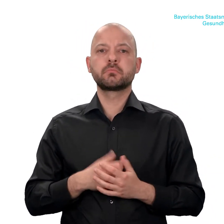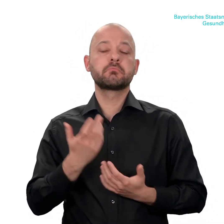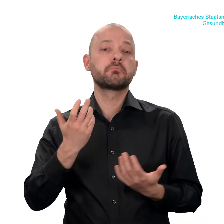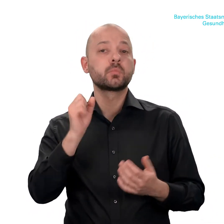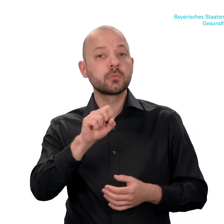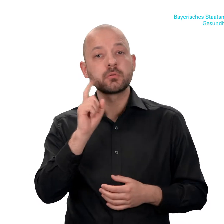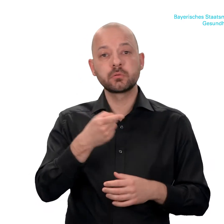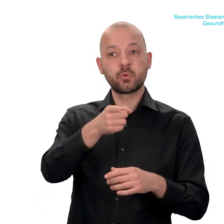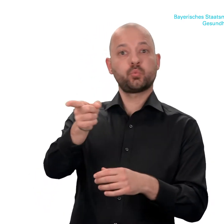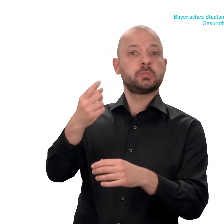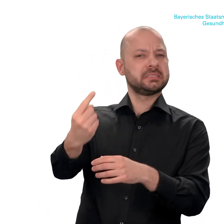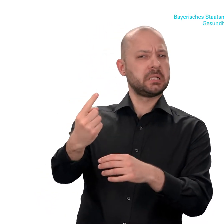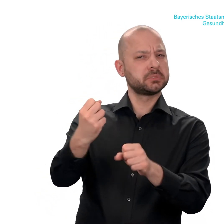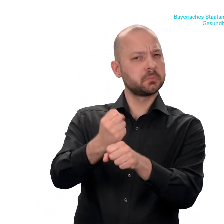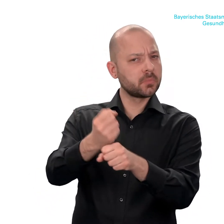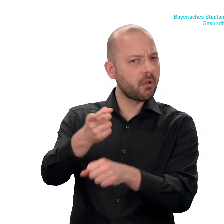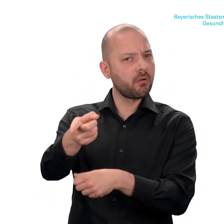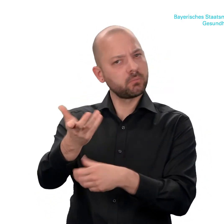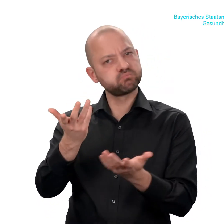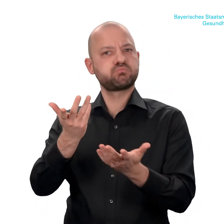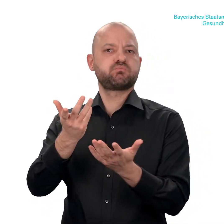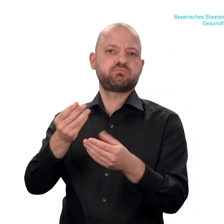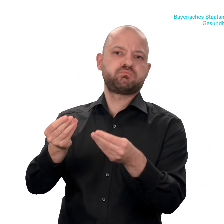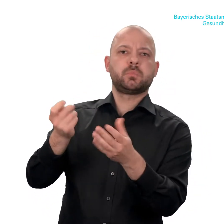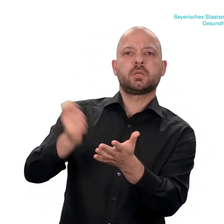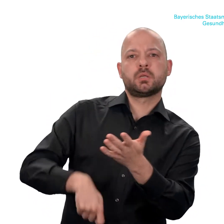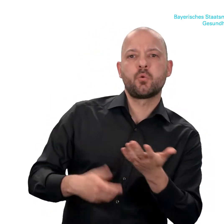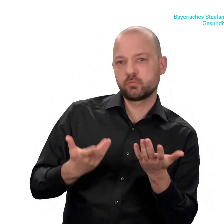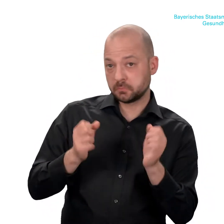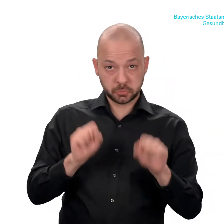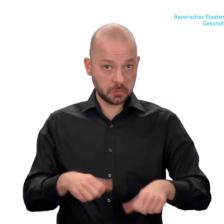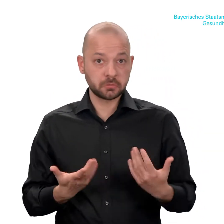und können daher selbst genäht oder auch gekauft werden.